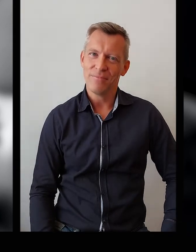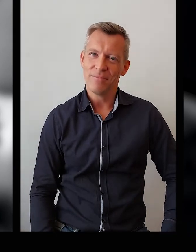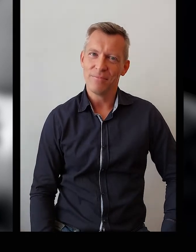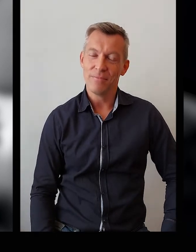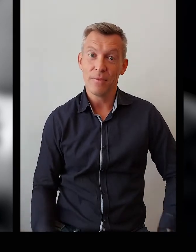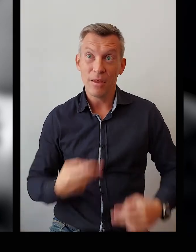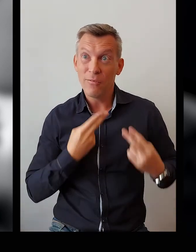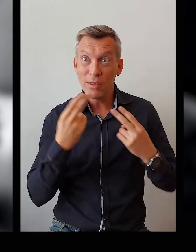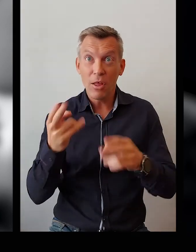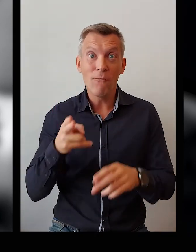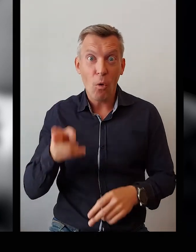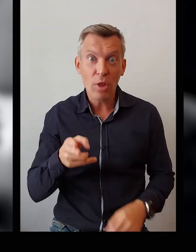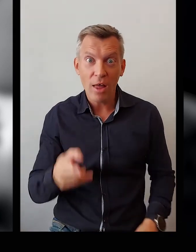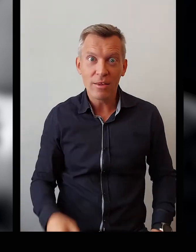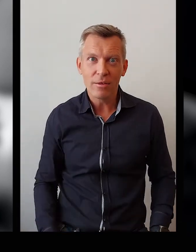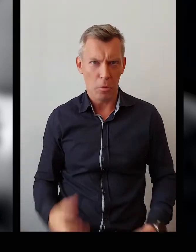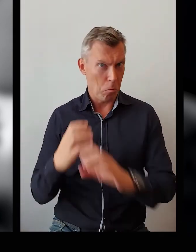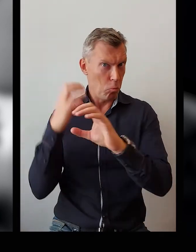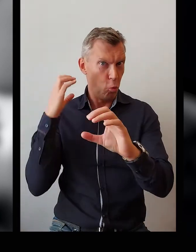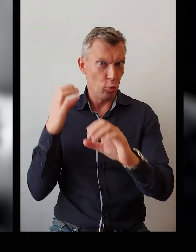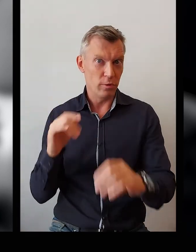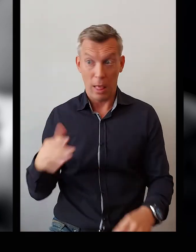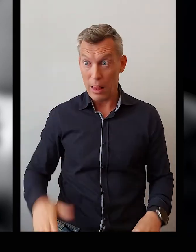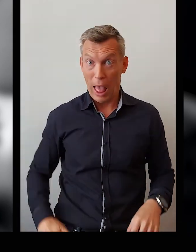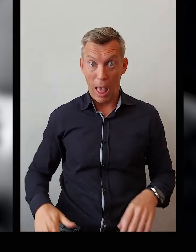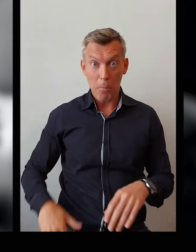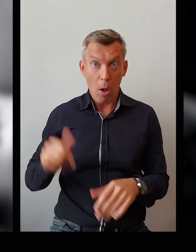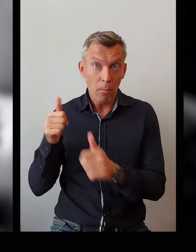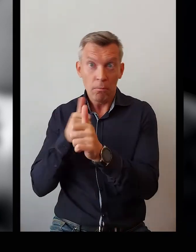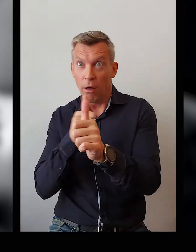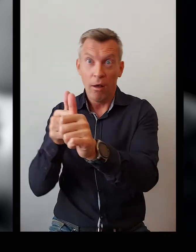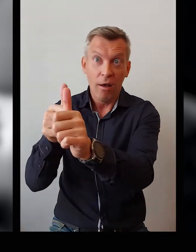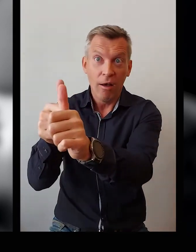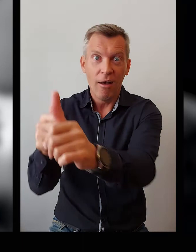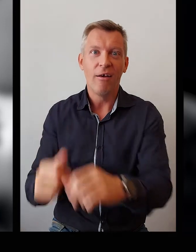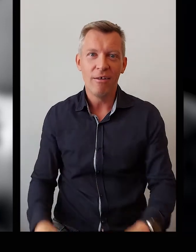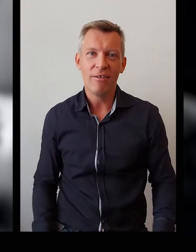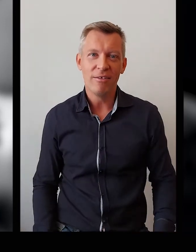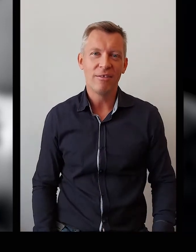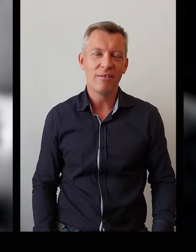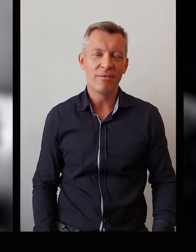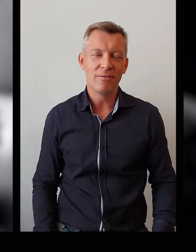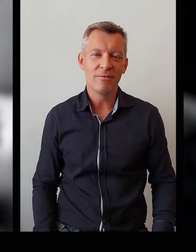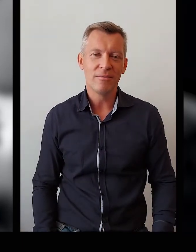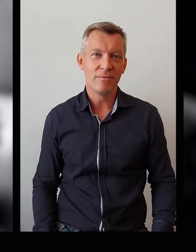Vitt a vonat, a busz, a lábam utánuk és